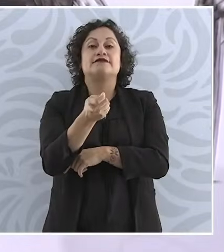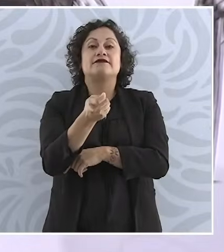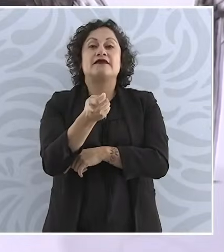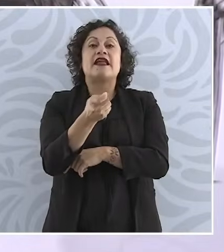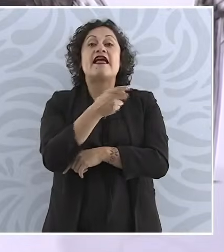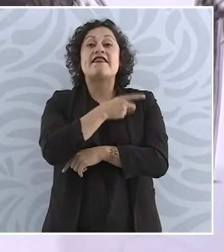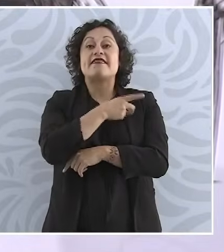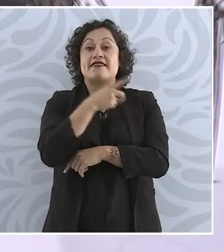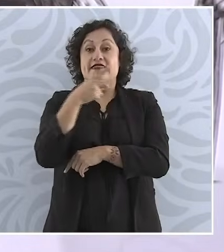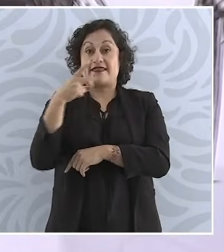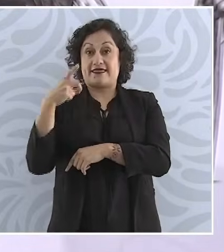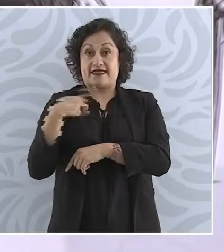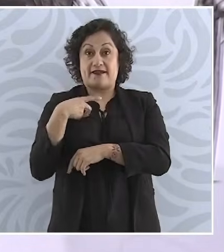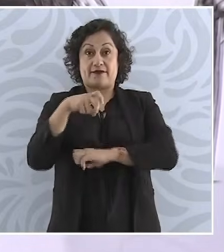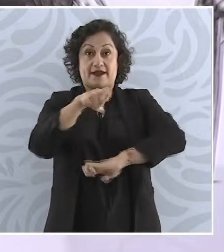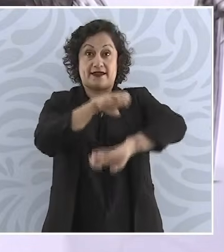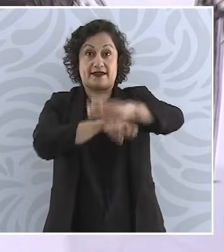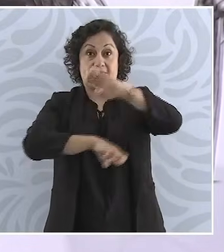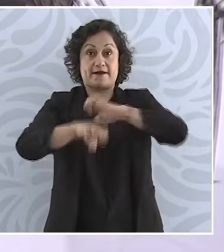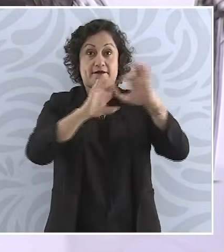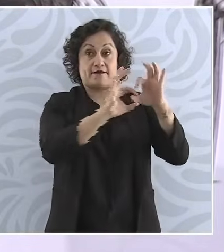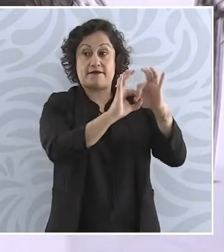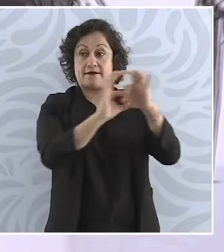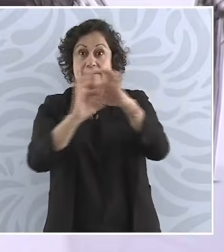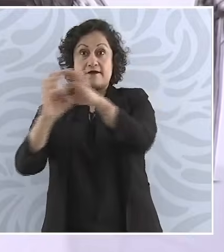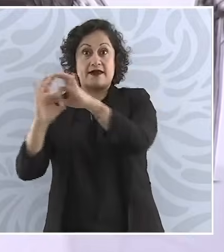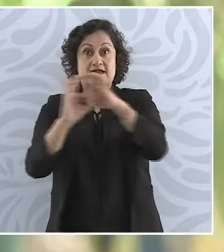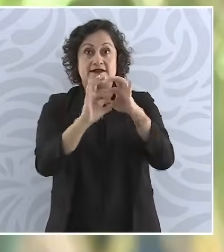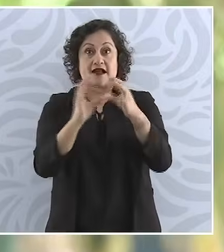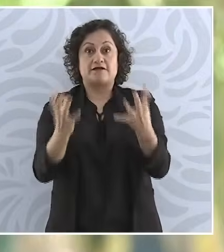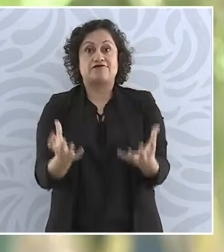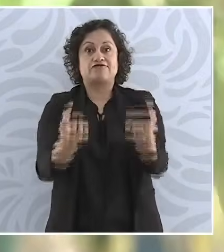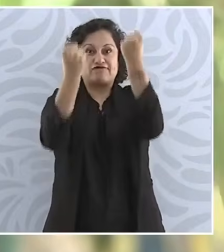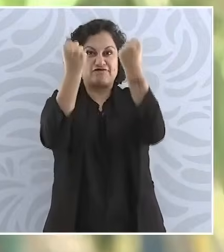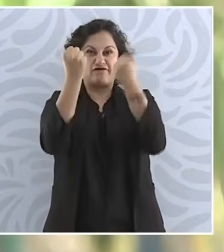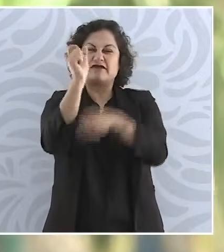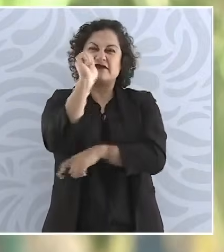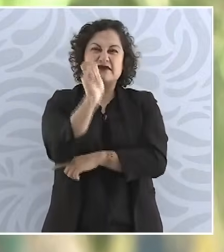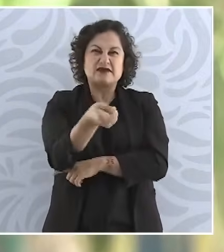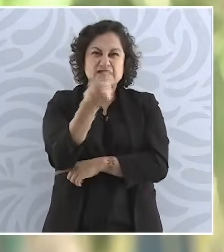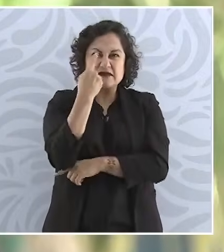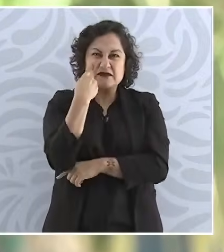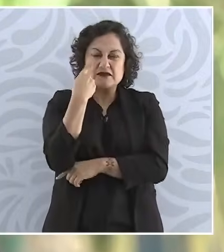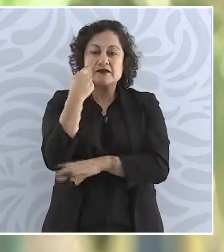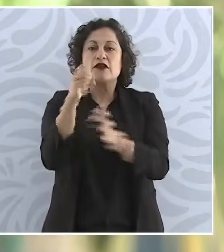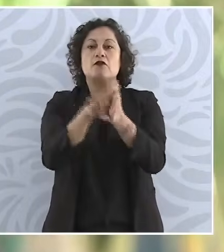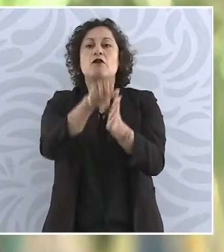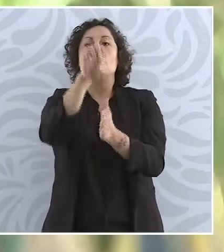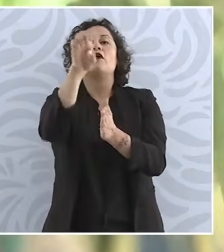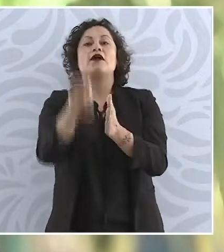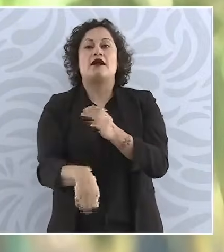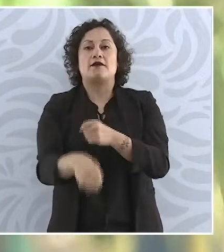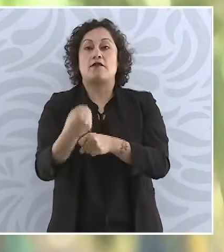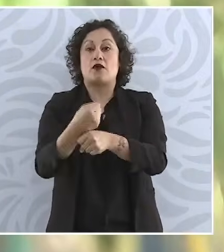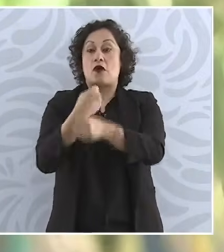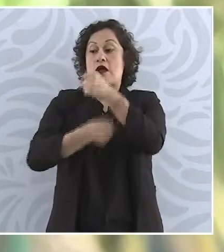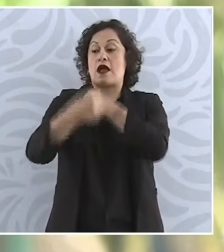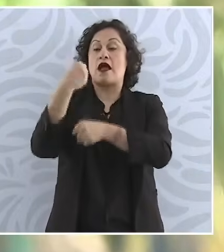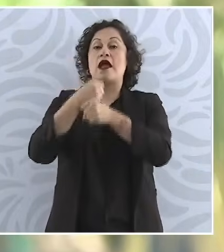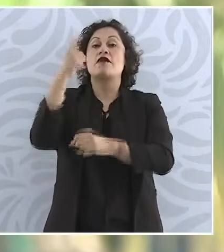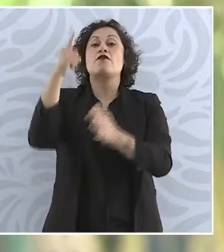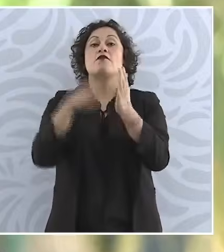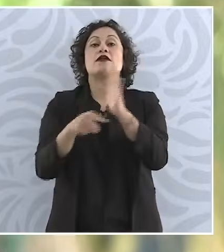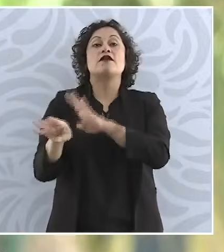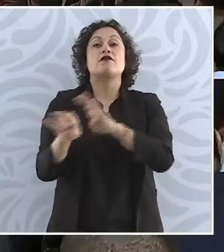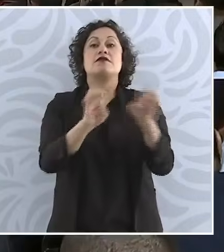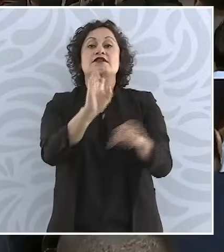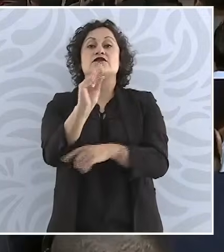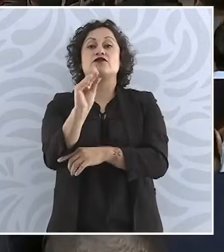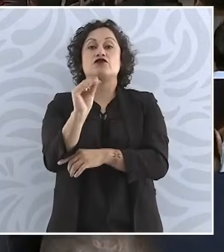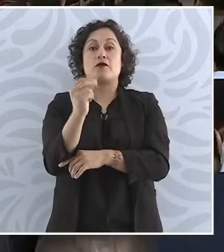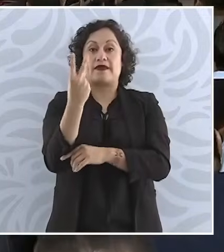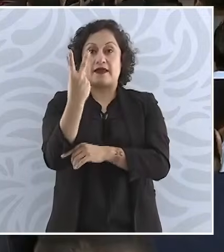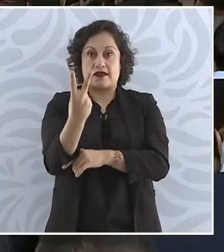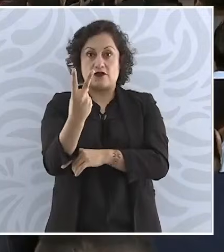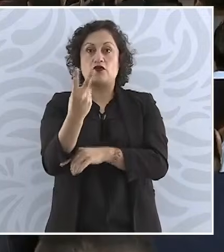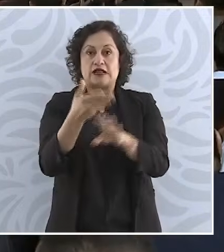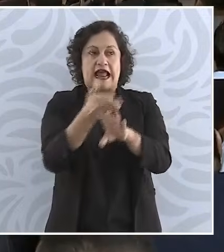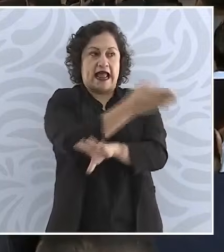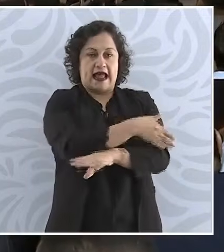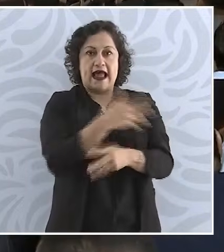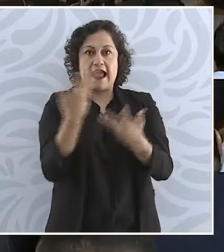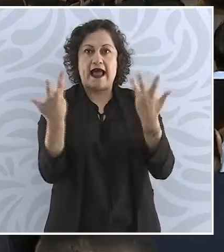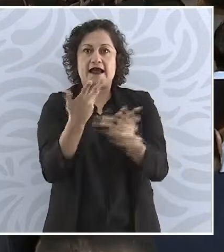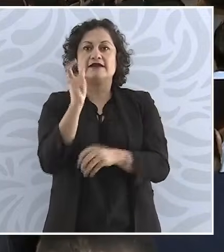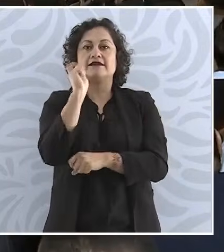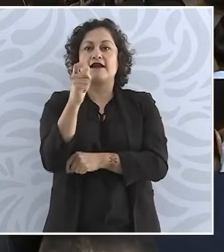empresas es decir lo que hizo lo que se hizo en 1992 de separar a Pemex con el objetivo de